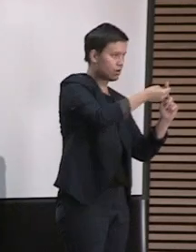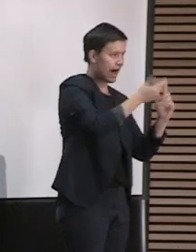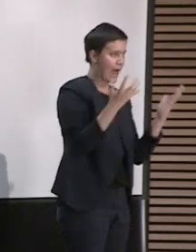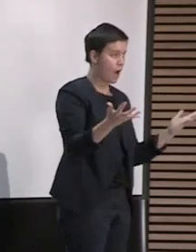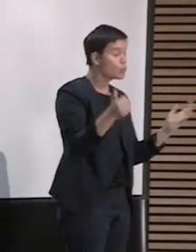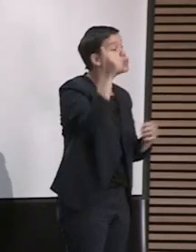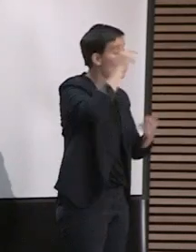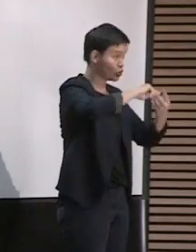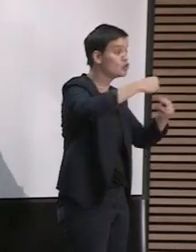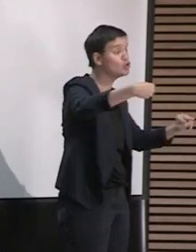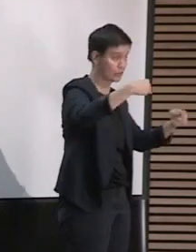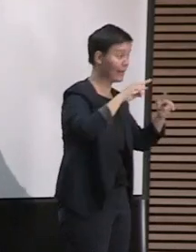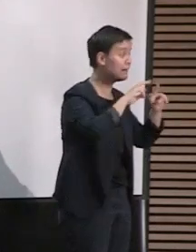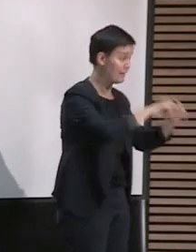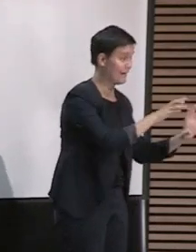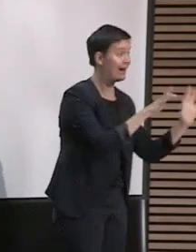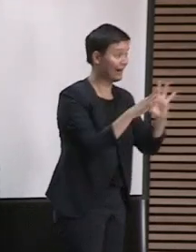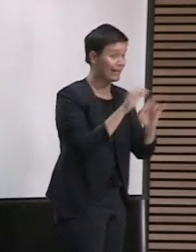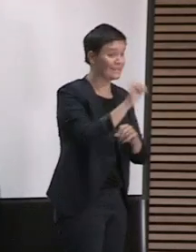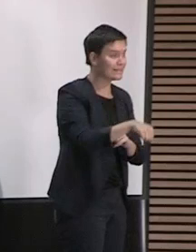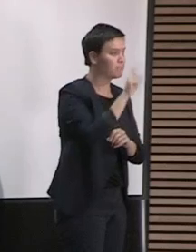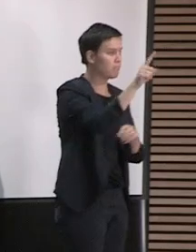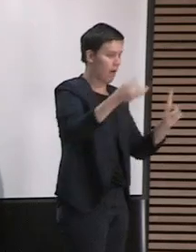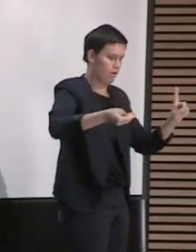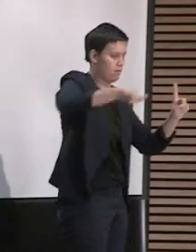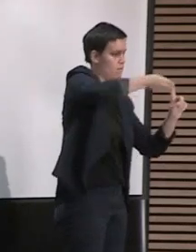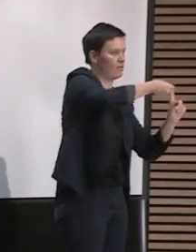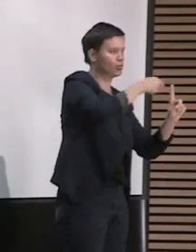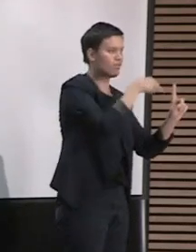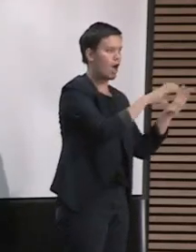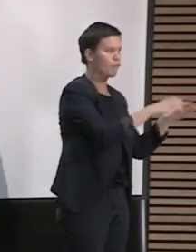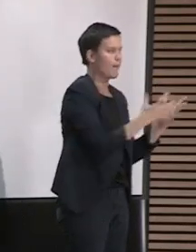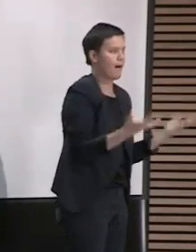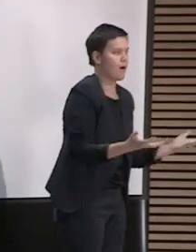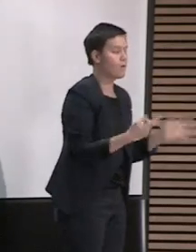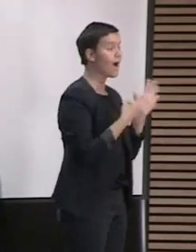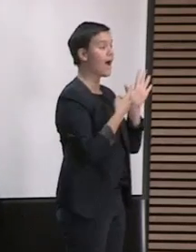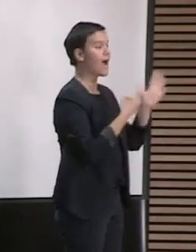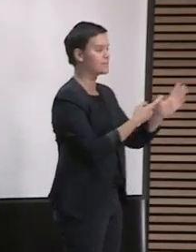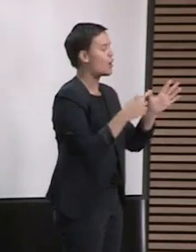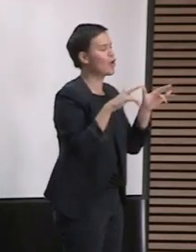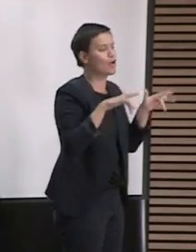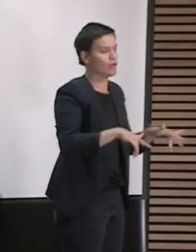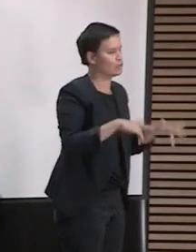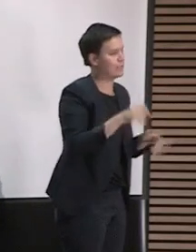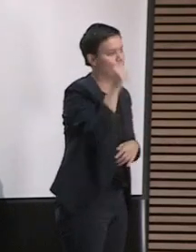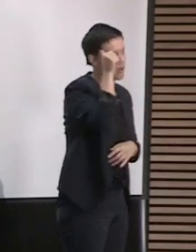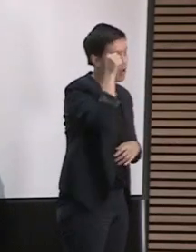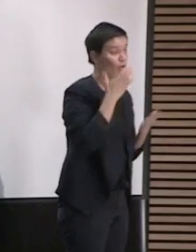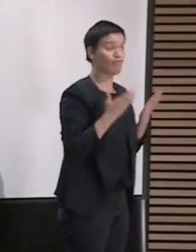koe he hononga epidemiological i waenga i te puawai mini hahi me nga cluster matua? CAROLINE